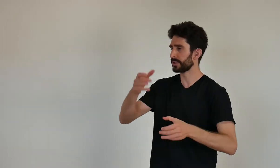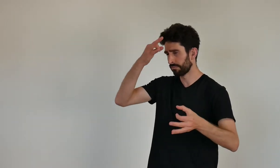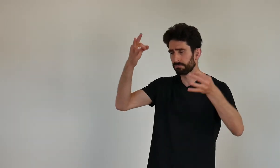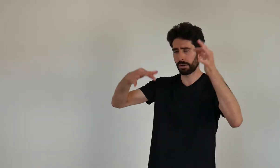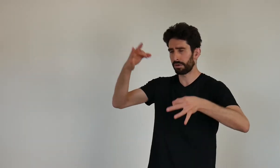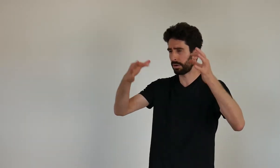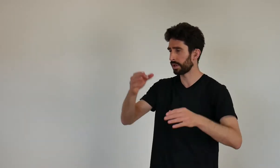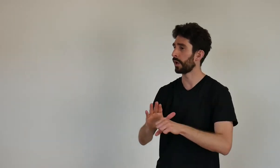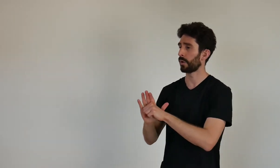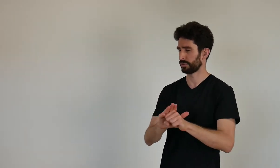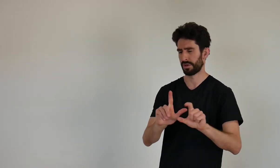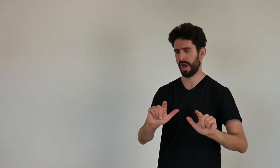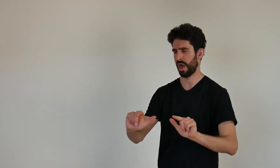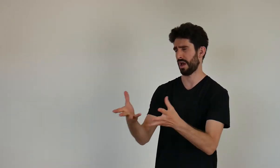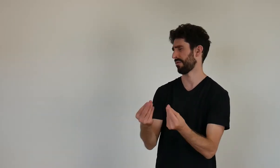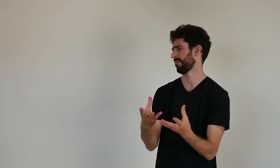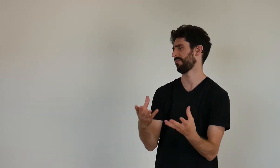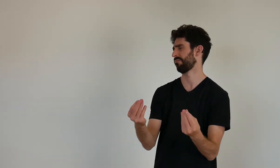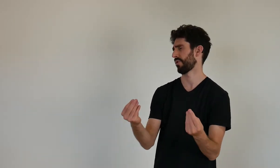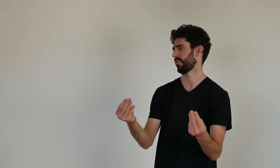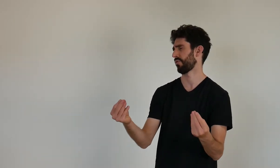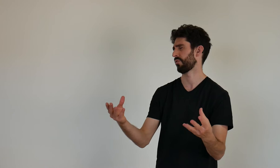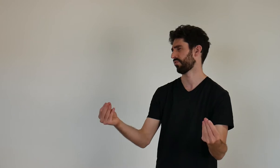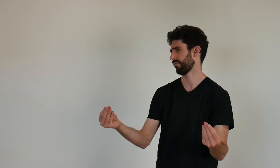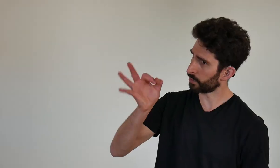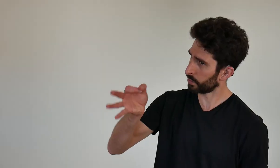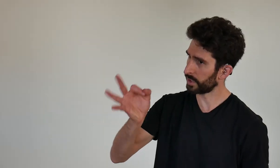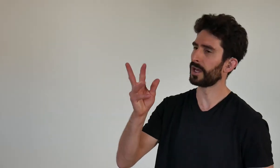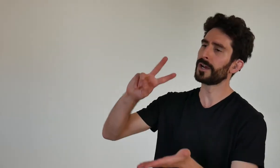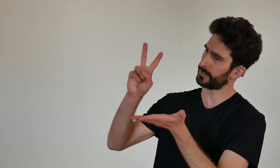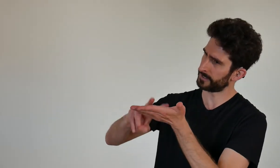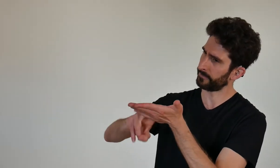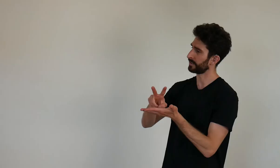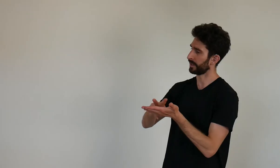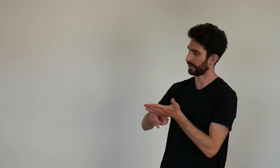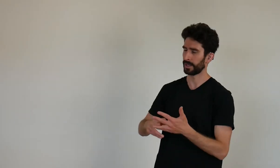il y a beaucoup de gauchers. Oui, c'est vrai